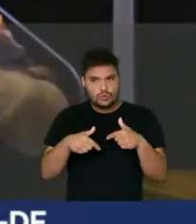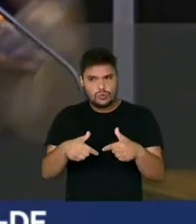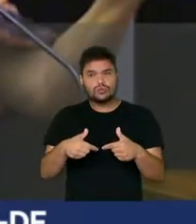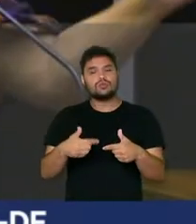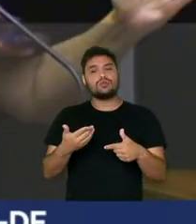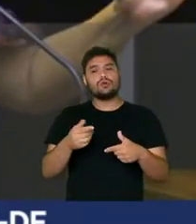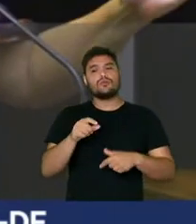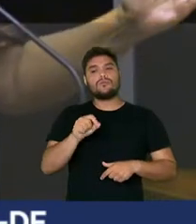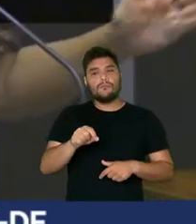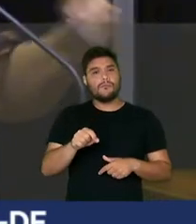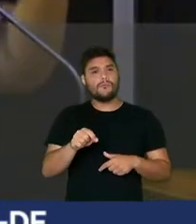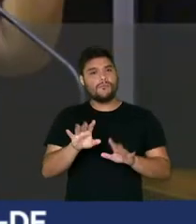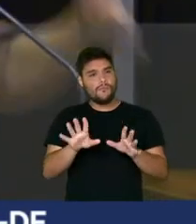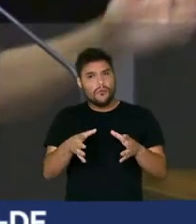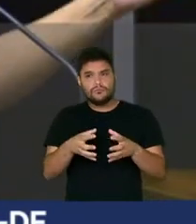CONSTRUIR ESSE DIA COM SUAS MOBILIZAÇÕES. NAS DOBRAS,